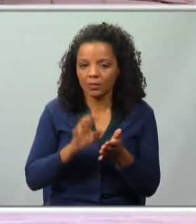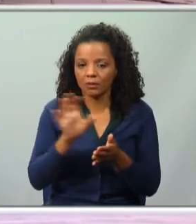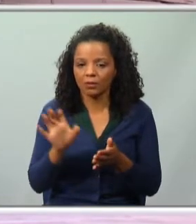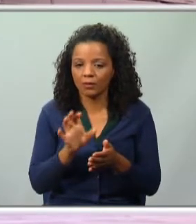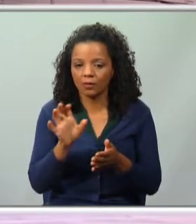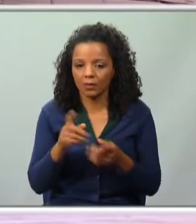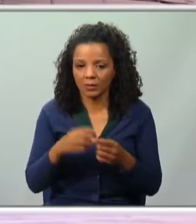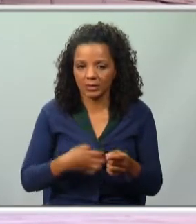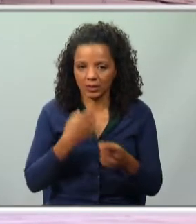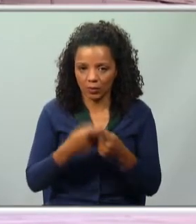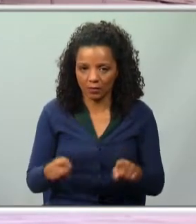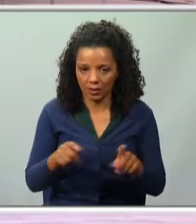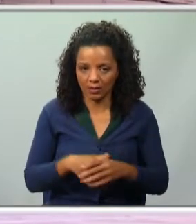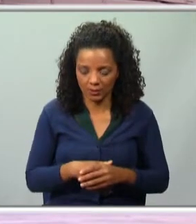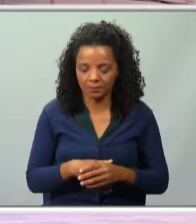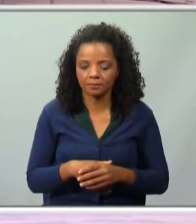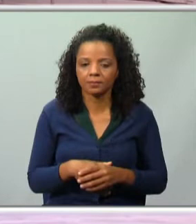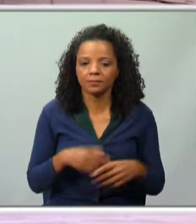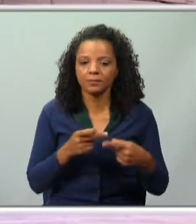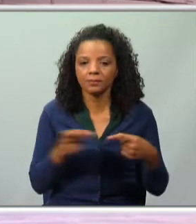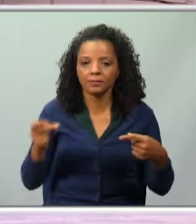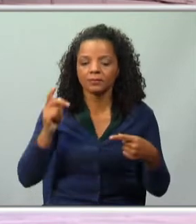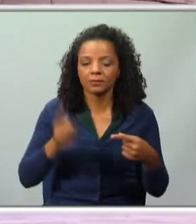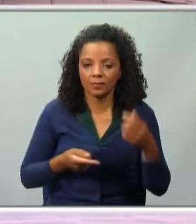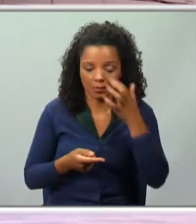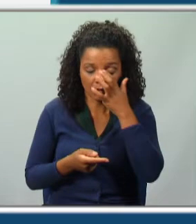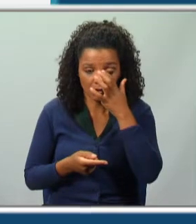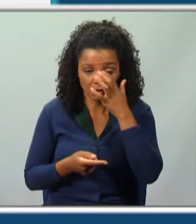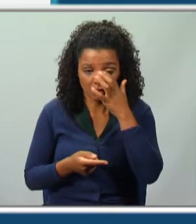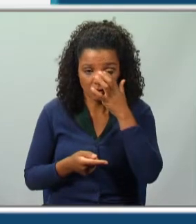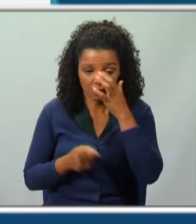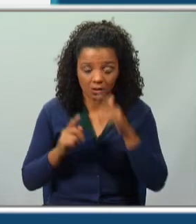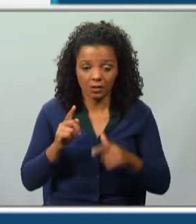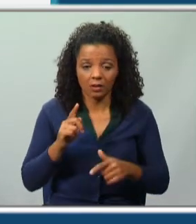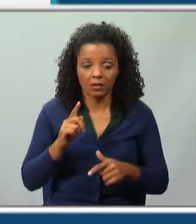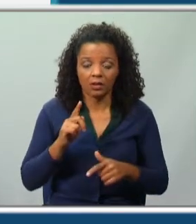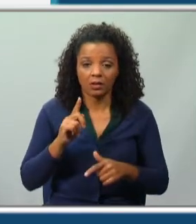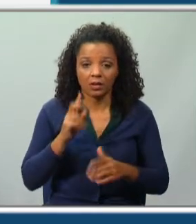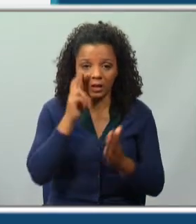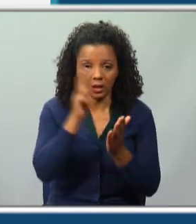bom então frase que temos é esta depois da Leitura 好吧，所以我們的句子是後面的這個閱讀的